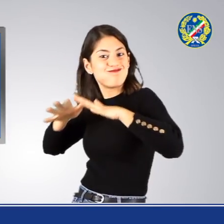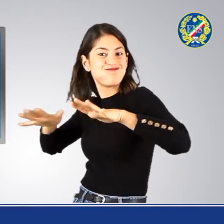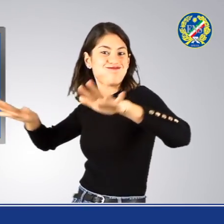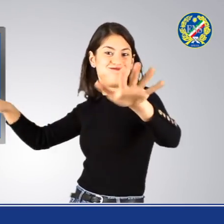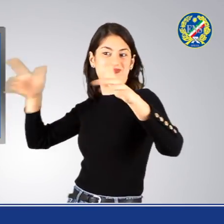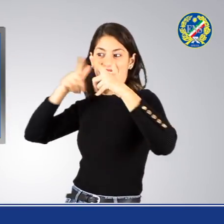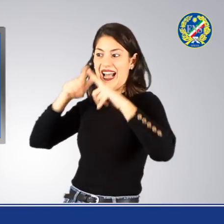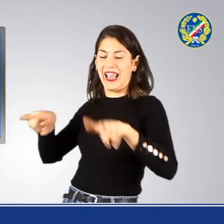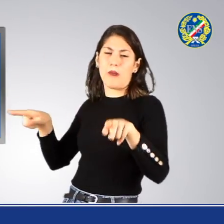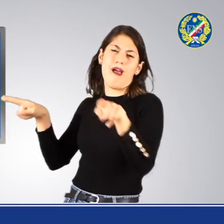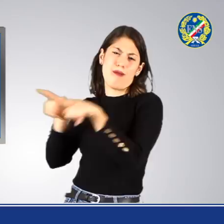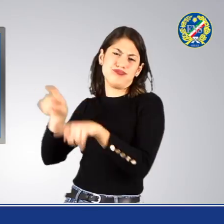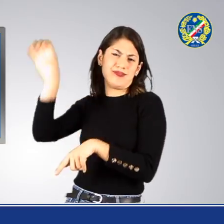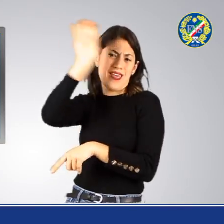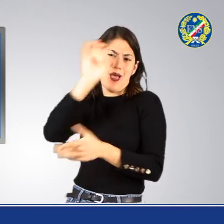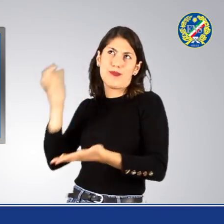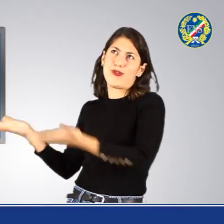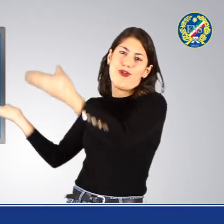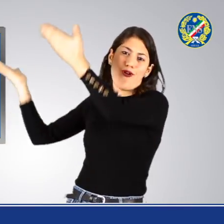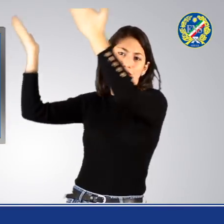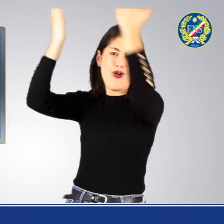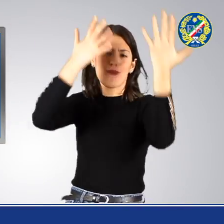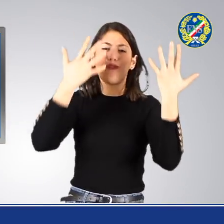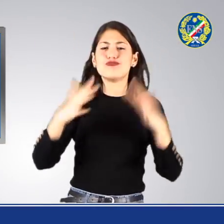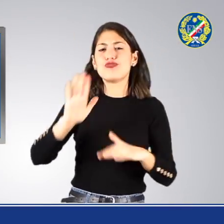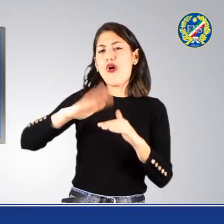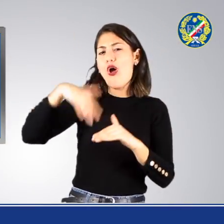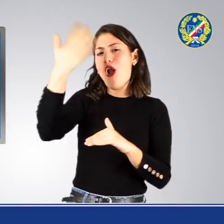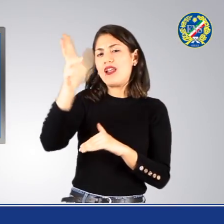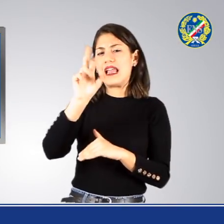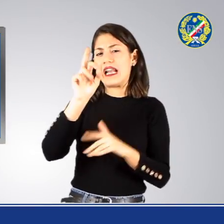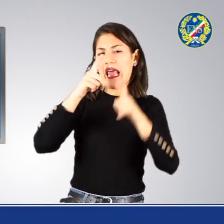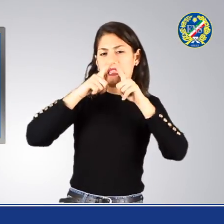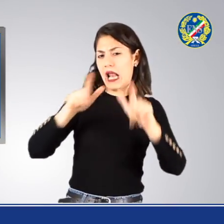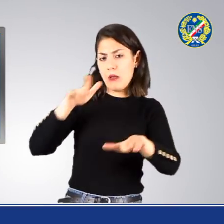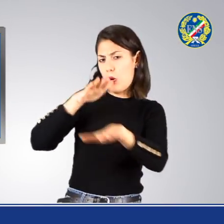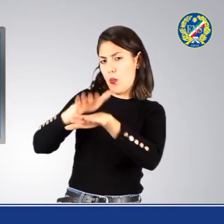l’hanno resa propria con una Legge dello Stato. Negli Stati dell’Unione Europea sono oltre 30 le lingue dei segni